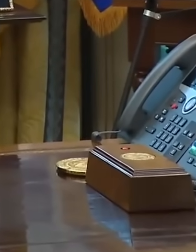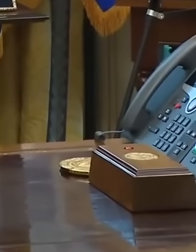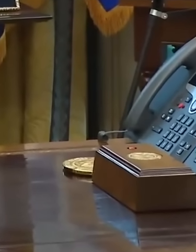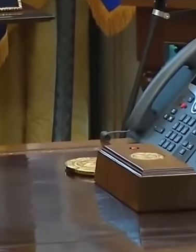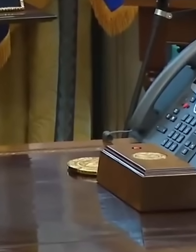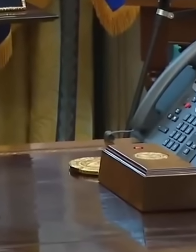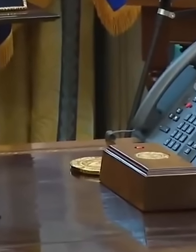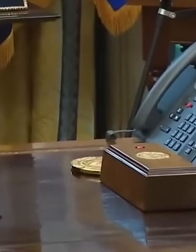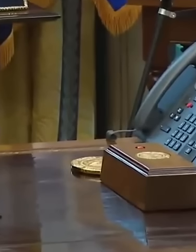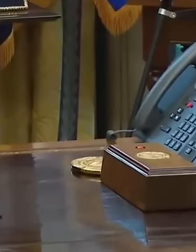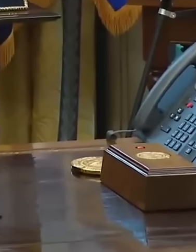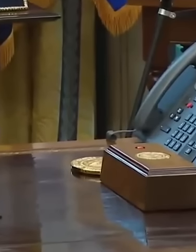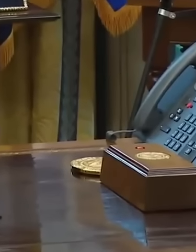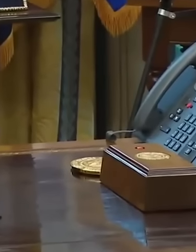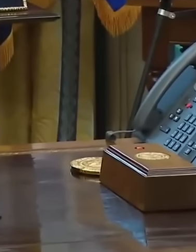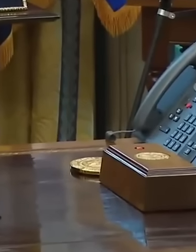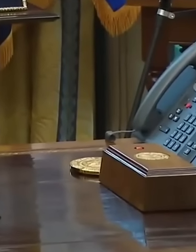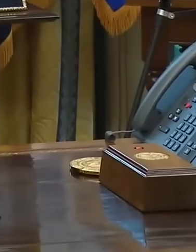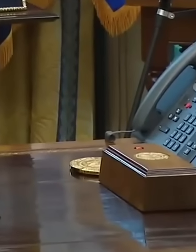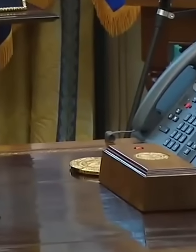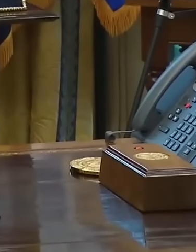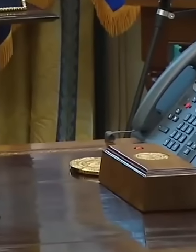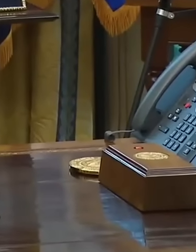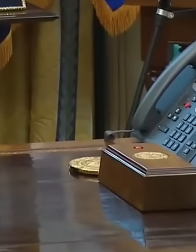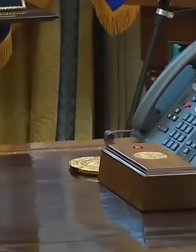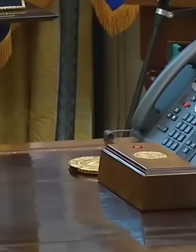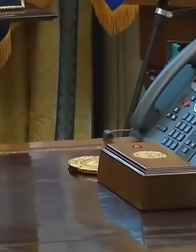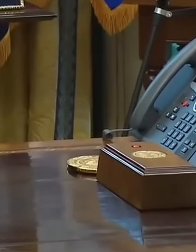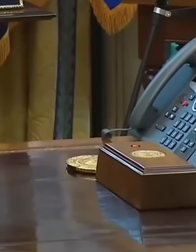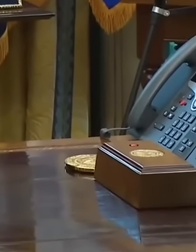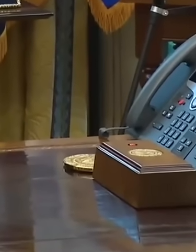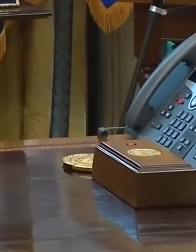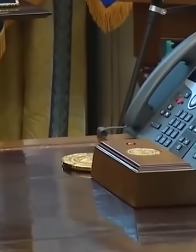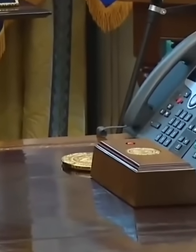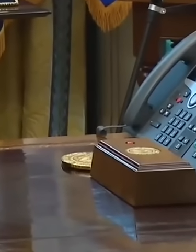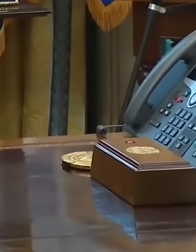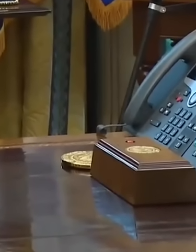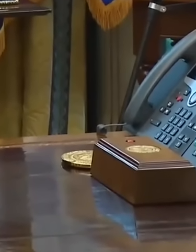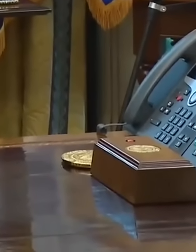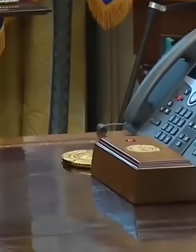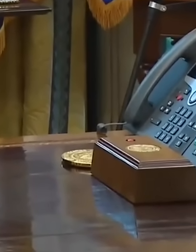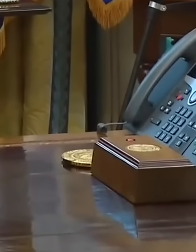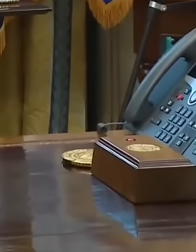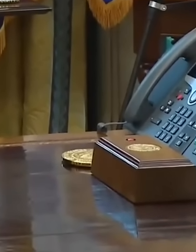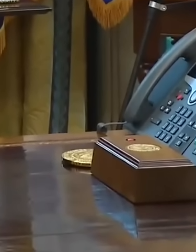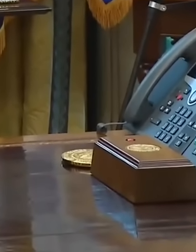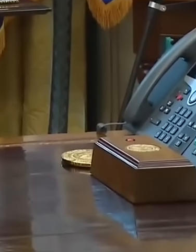acuerdo? Número uno, no aumentan más las tarifas. Si eh ustedes ven los acuerdos